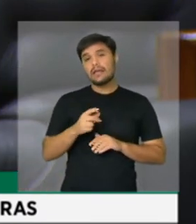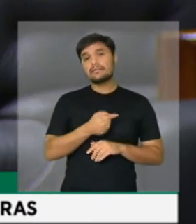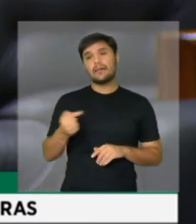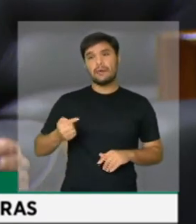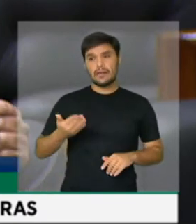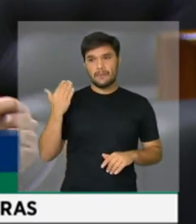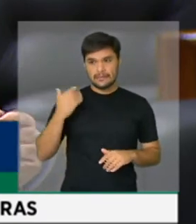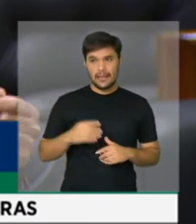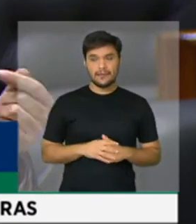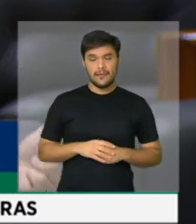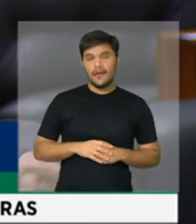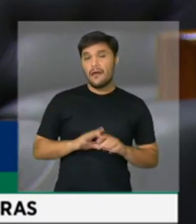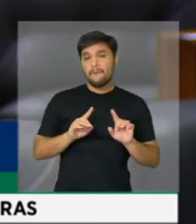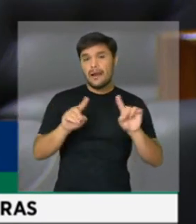PRESIDENTE, QUESTÃO DE ORDEM.